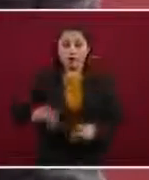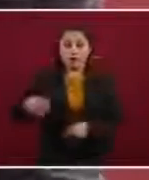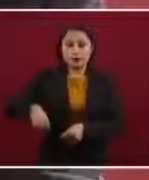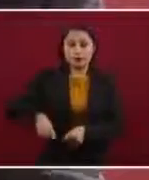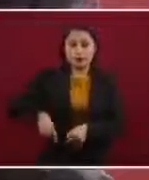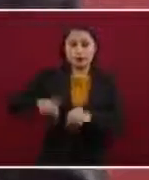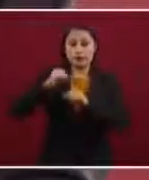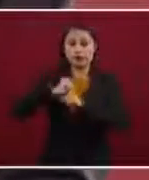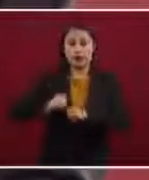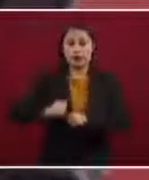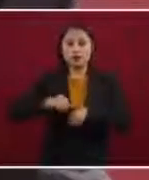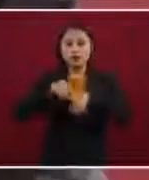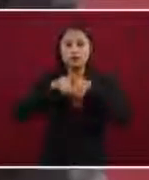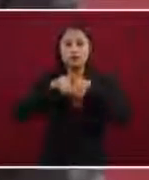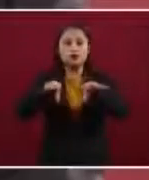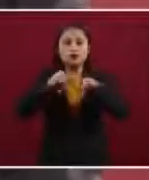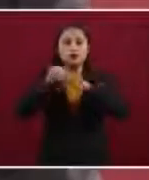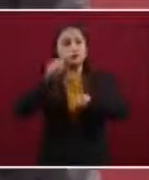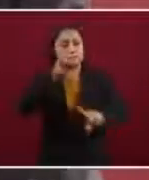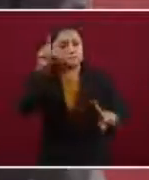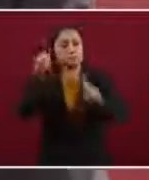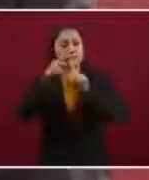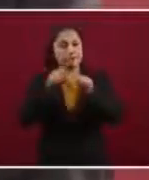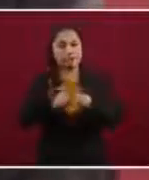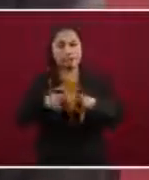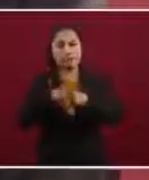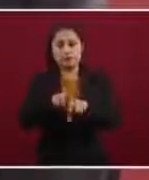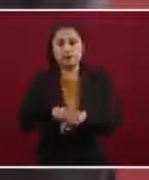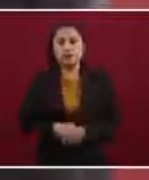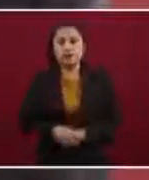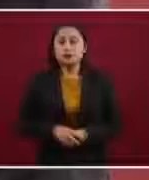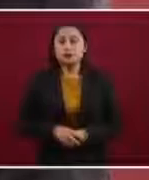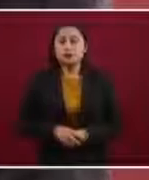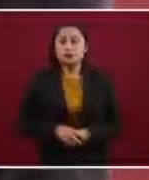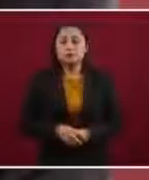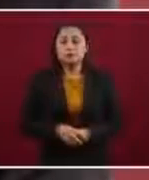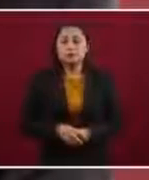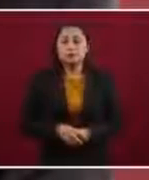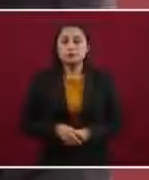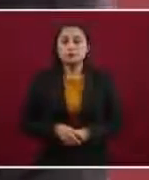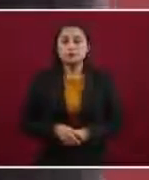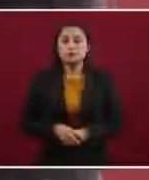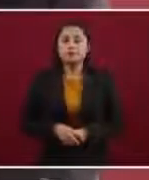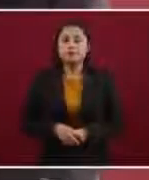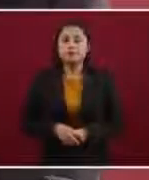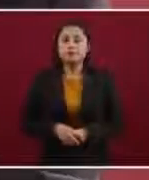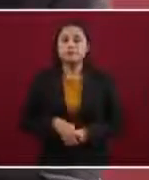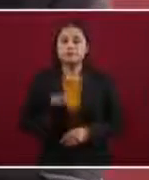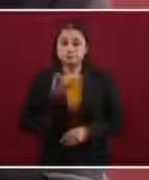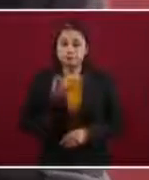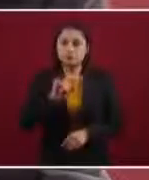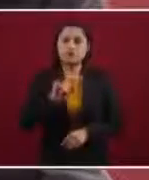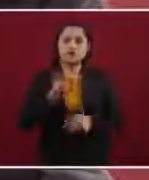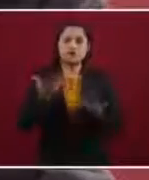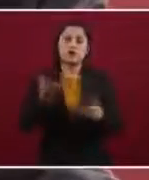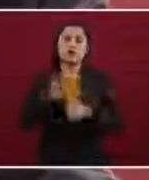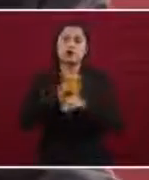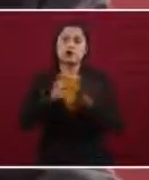luego sin generar una sobresaturación.